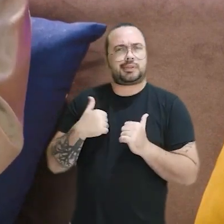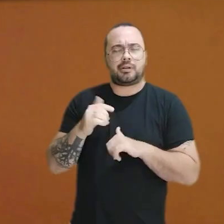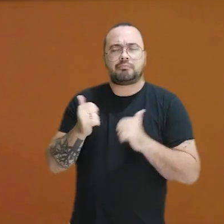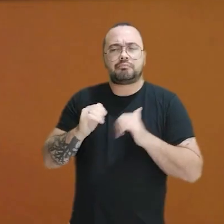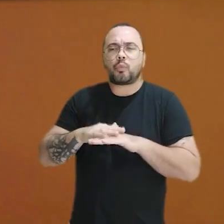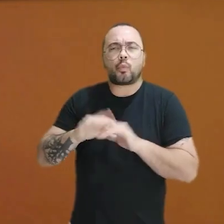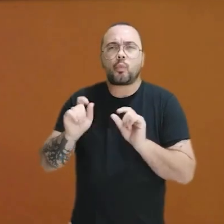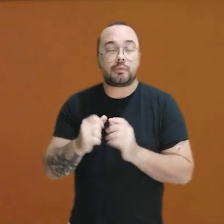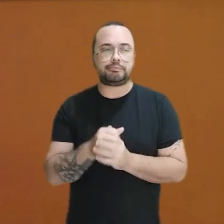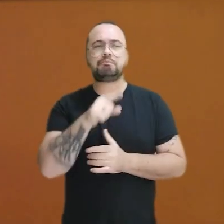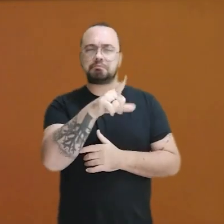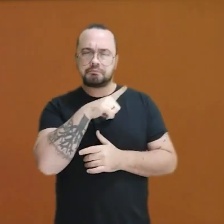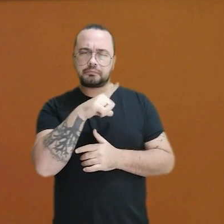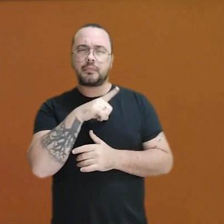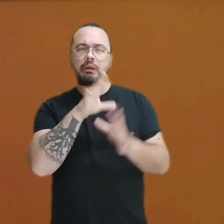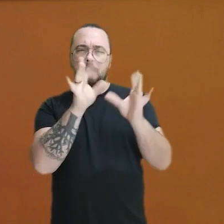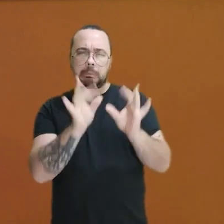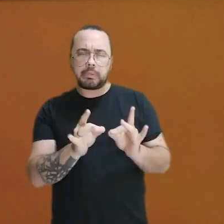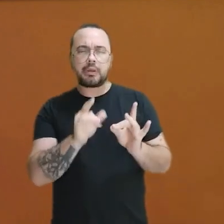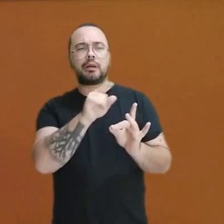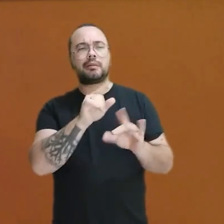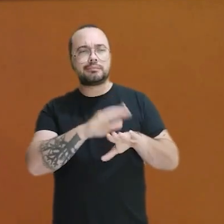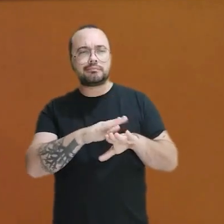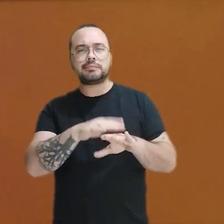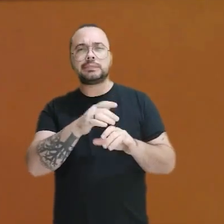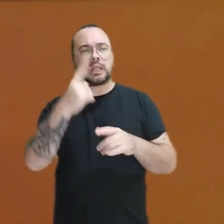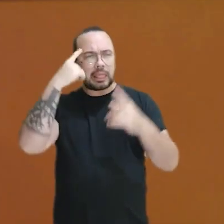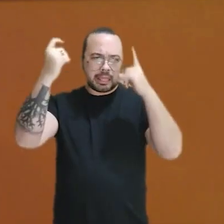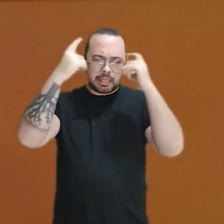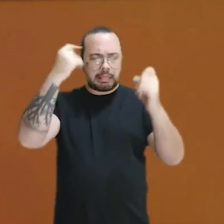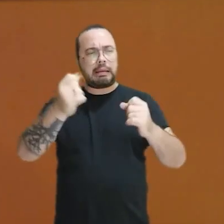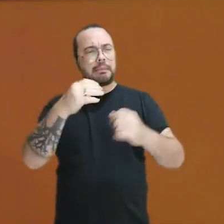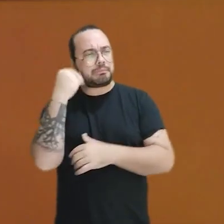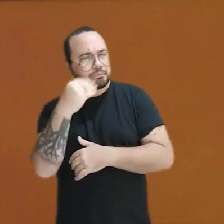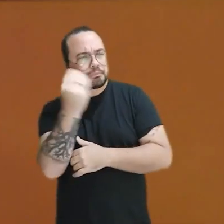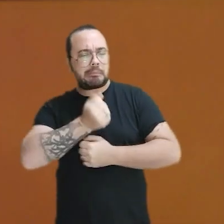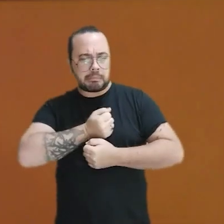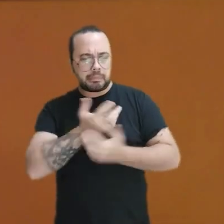E você tem muito essa característica de jogar muitas ideias e ficar experimentando, assim. Eu nunca imaginei você,